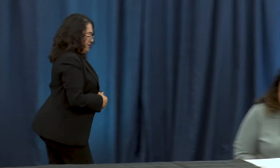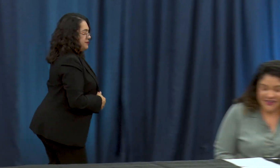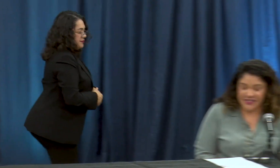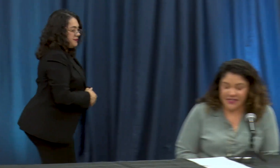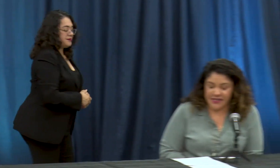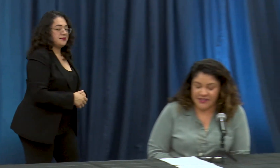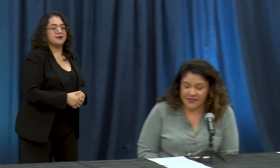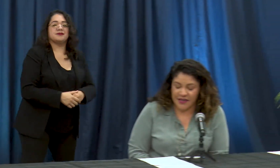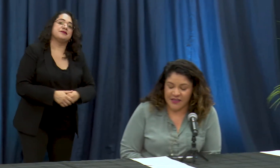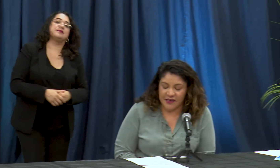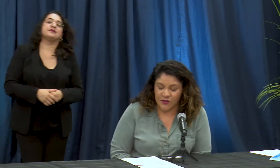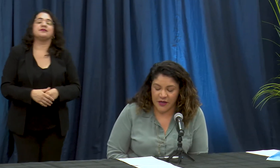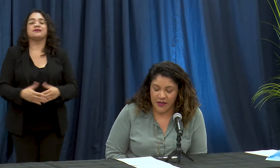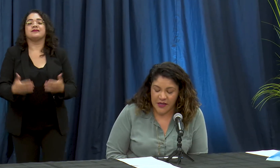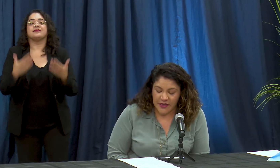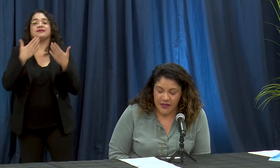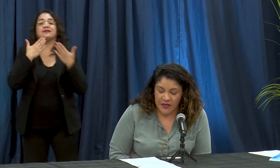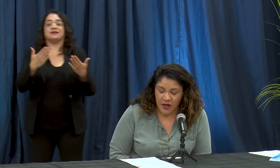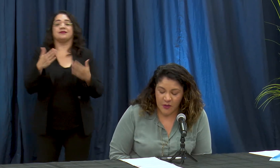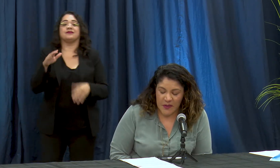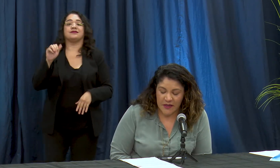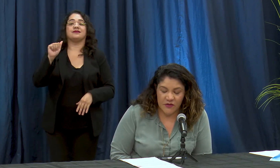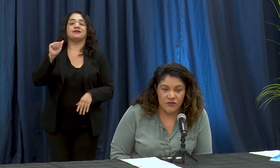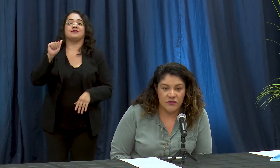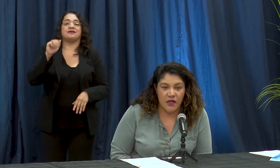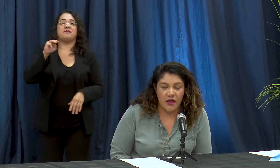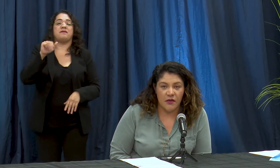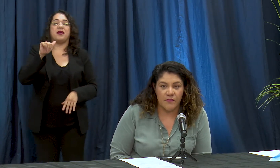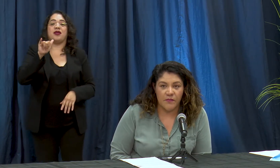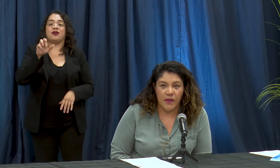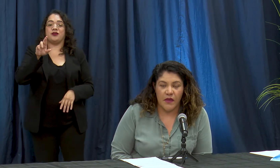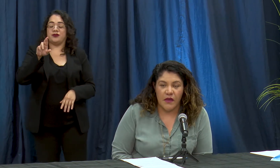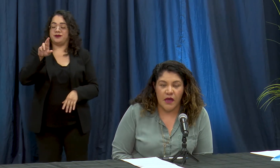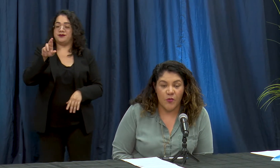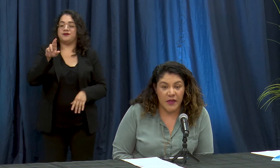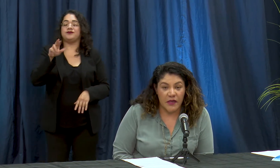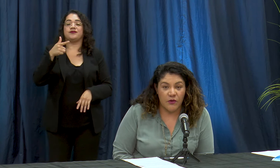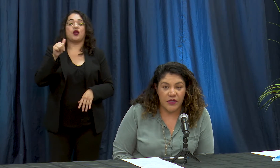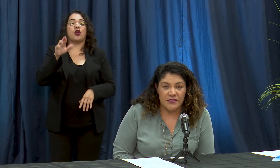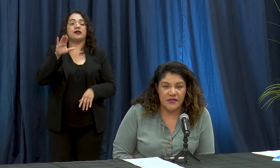khali Garcia gracias a la detect hora Kelly kala P que NOS acompaña Oeste